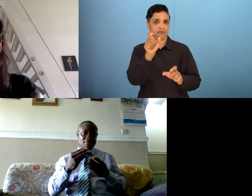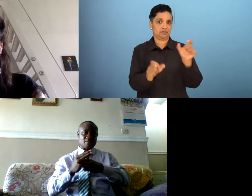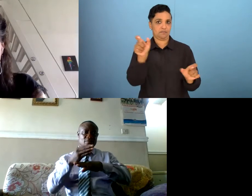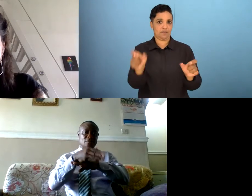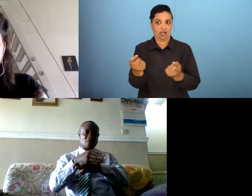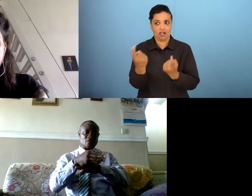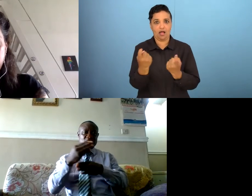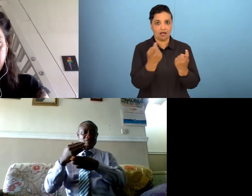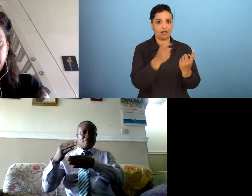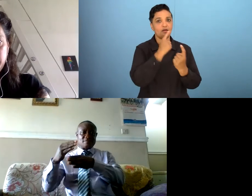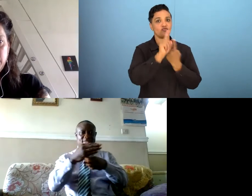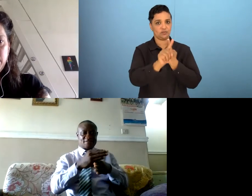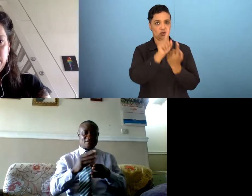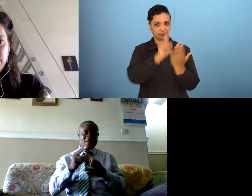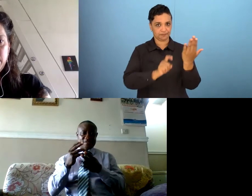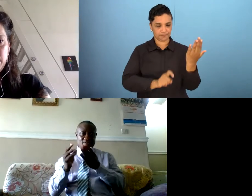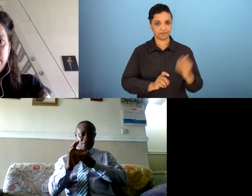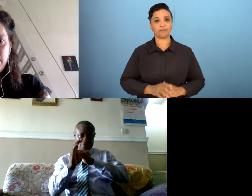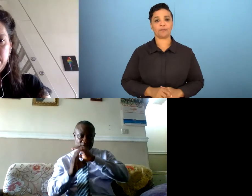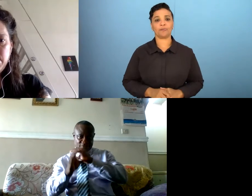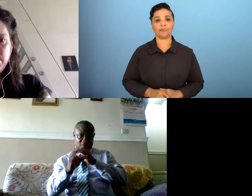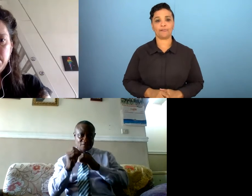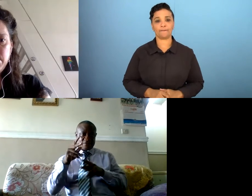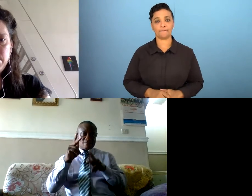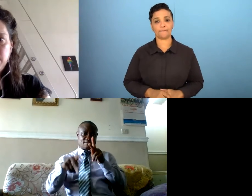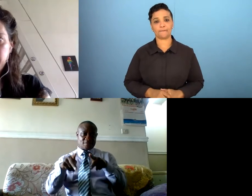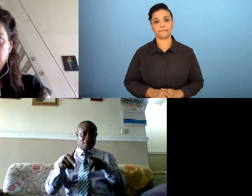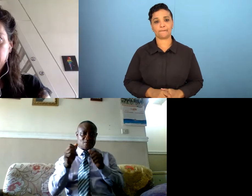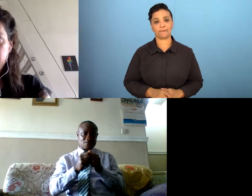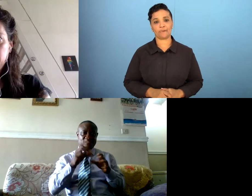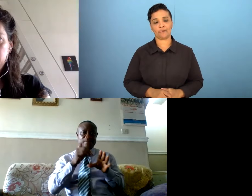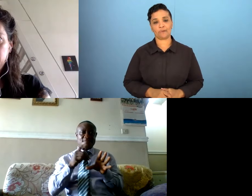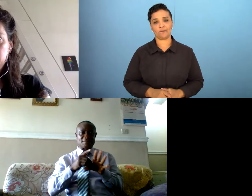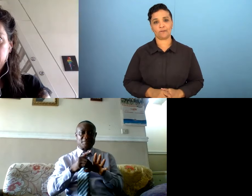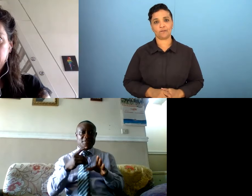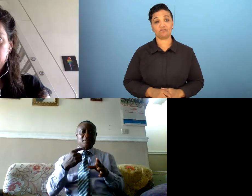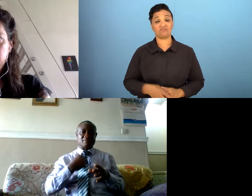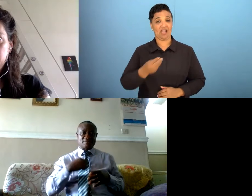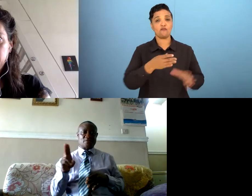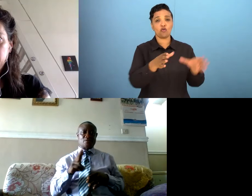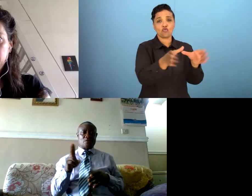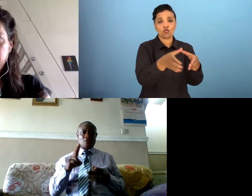Se utilizó una encuesta transversal basada en la población de personas con discapacidad para seleccionar a 58